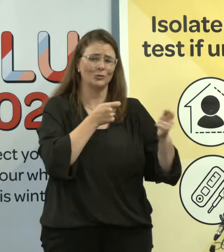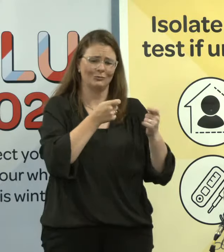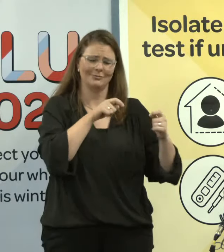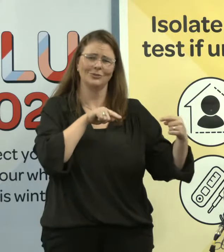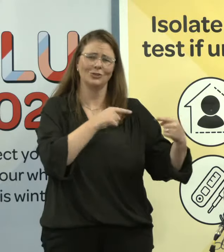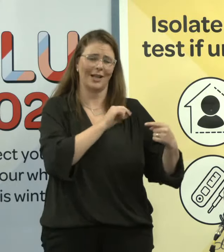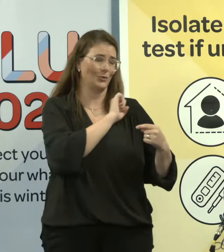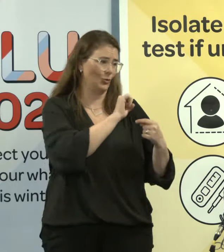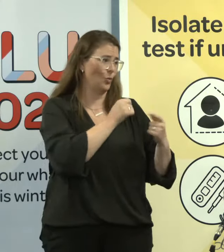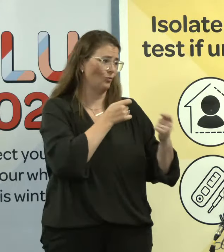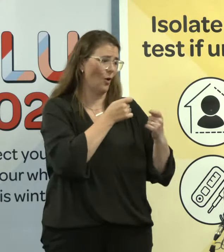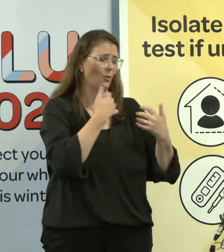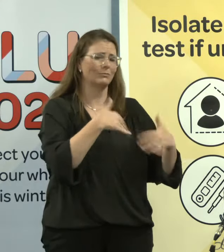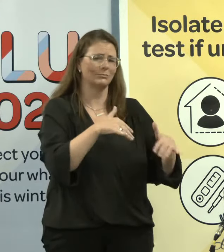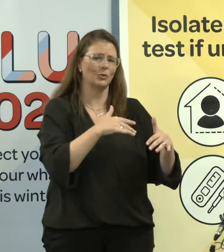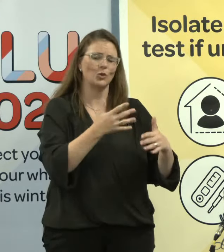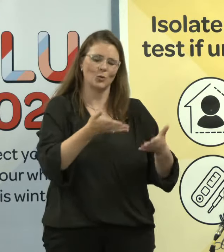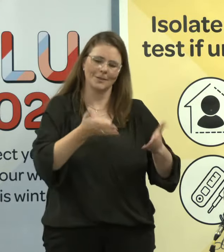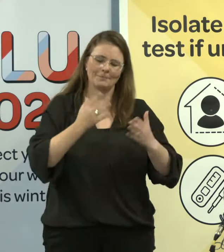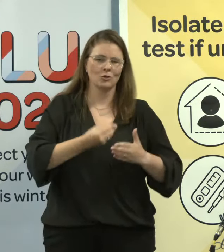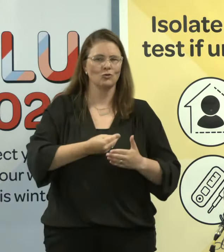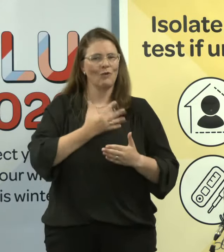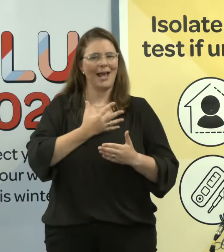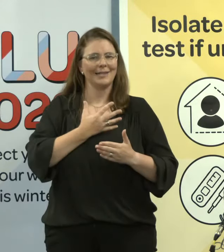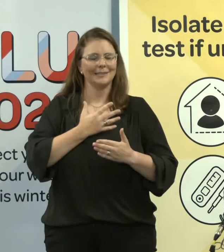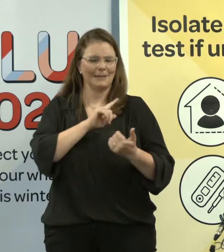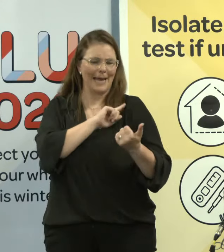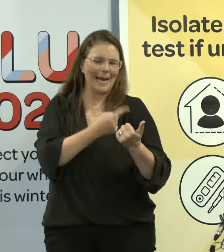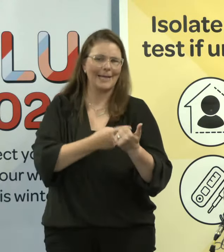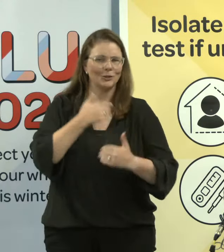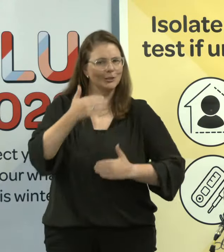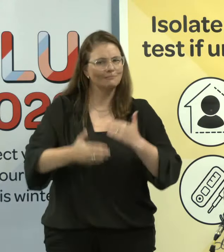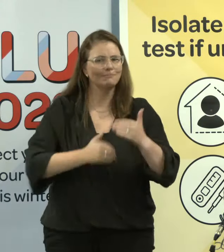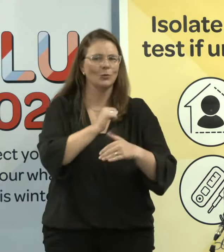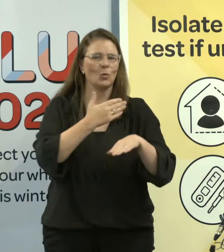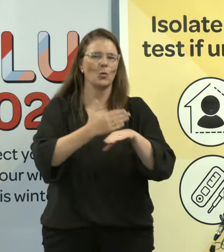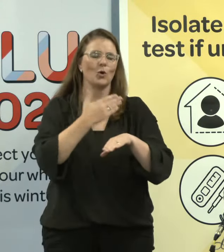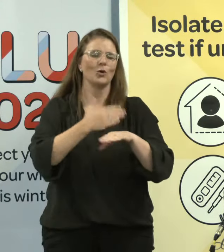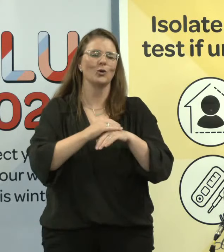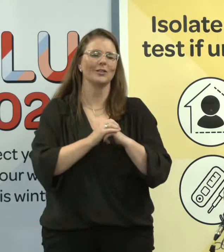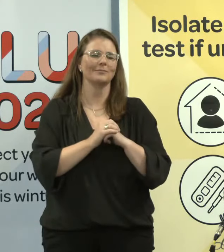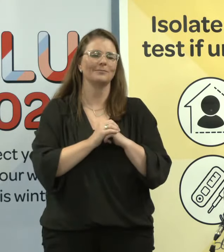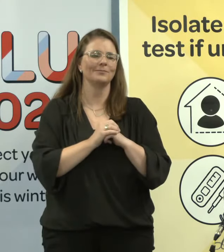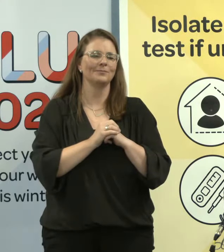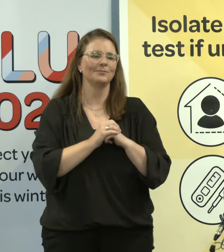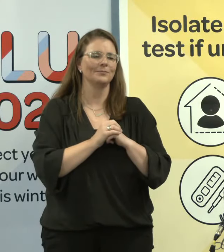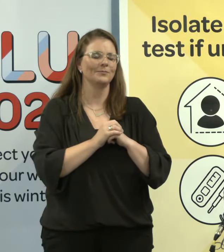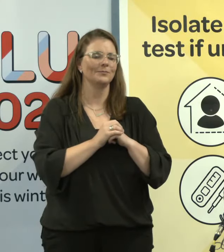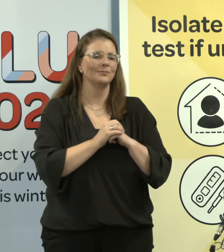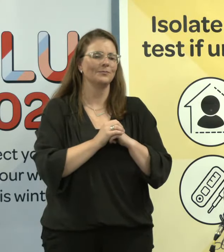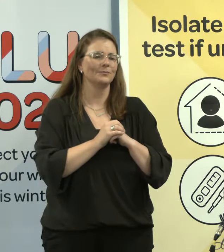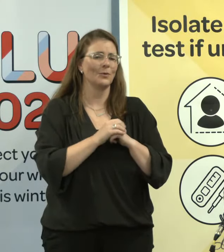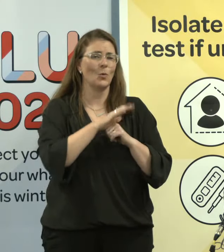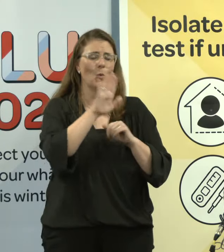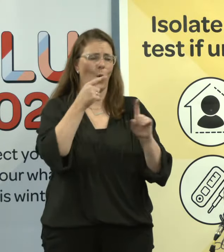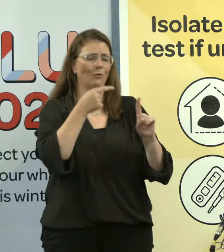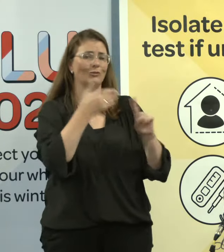au ka taea e koe te mahi tahi i